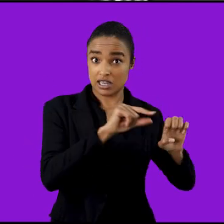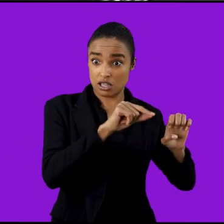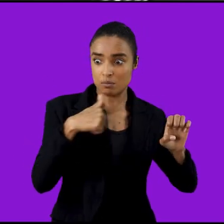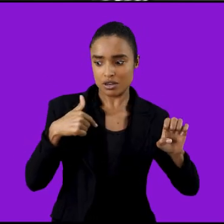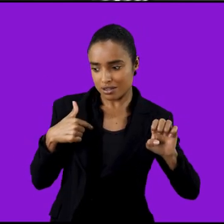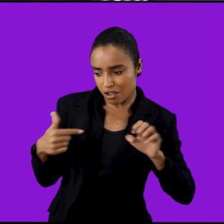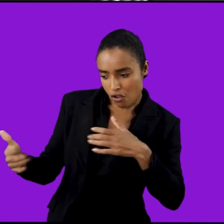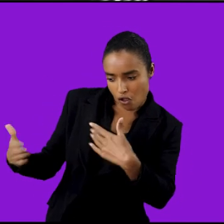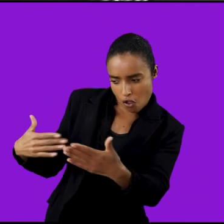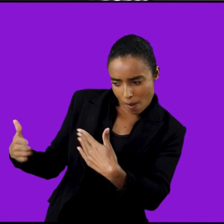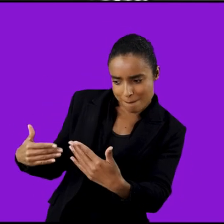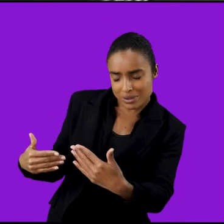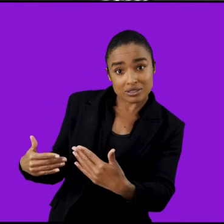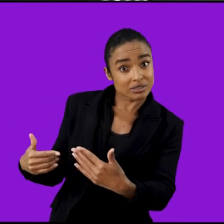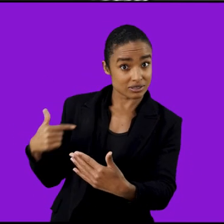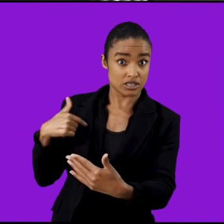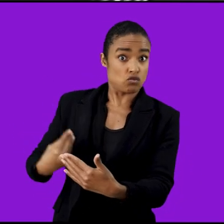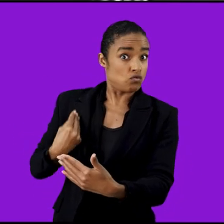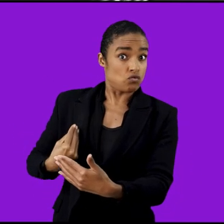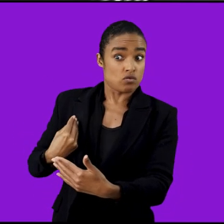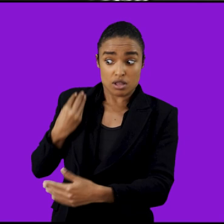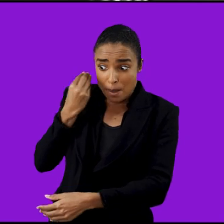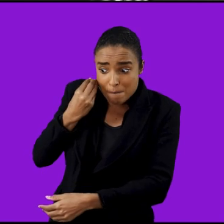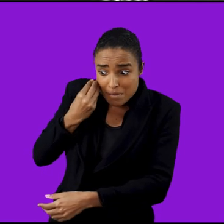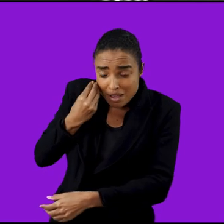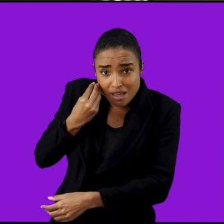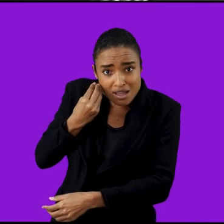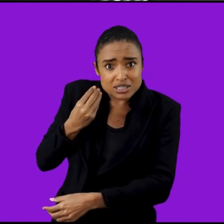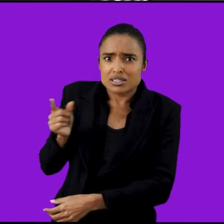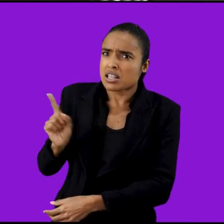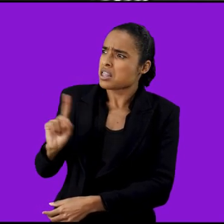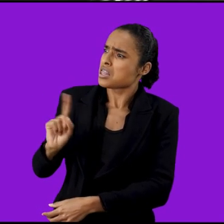com os empreendedores eu falo porque eu vivi muito das coisas… e não falo nessa perspectiva